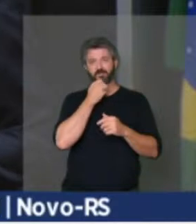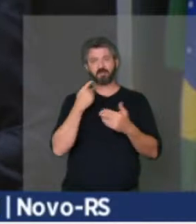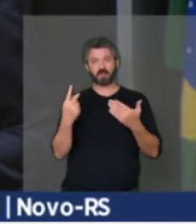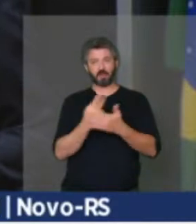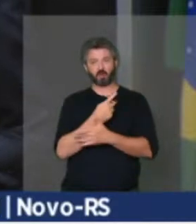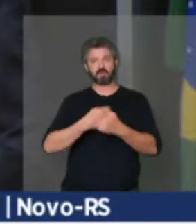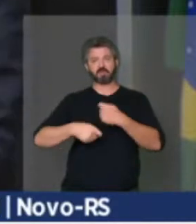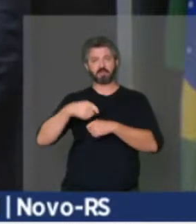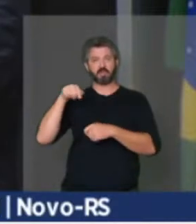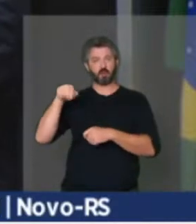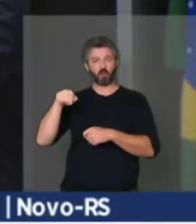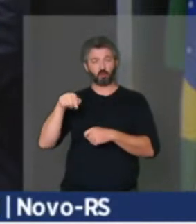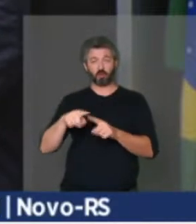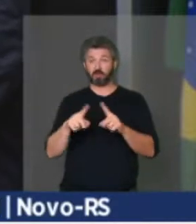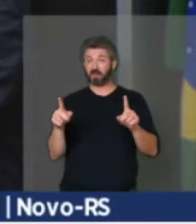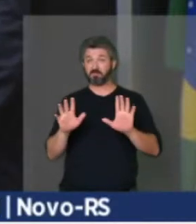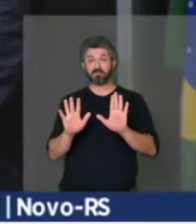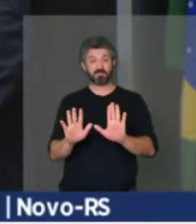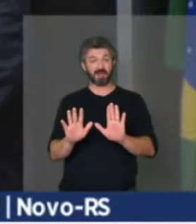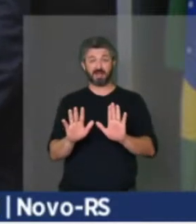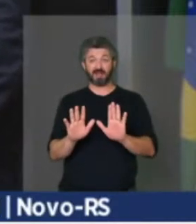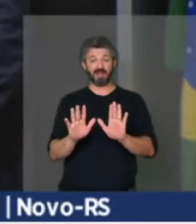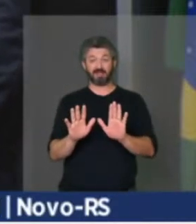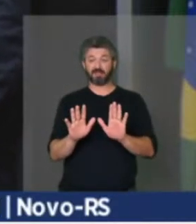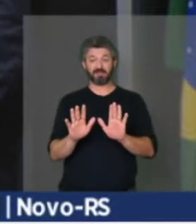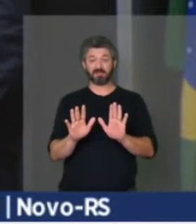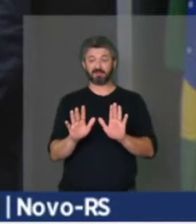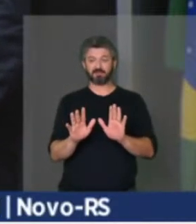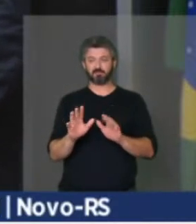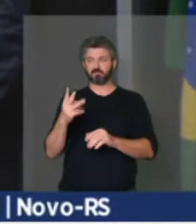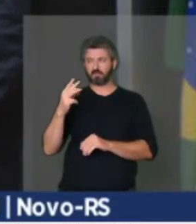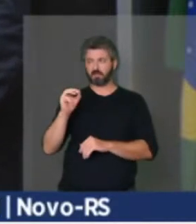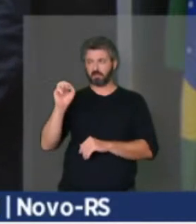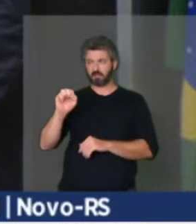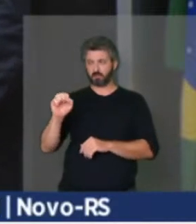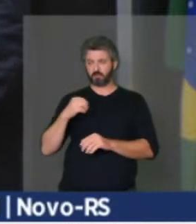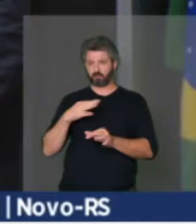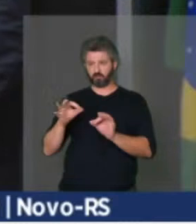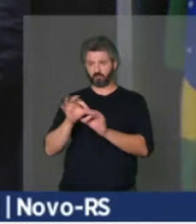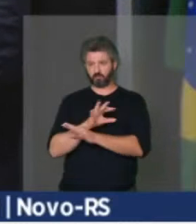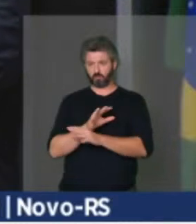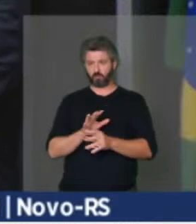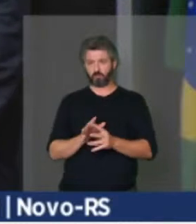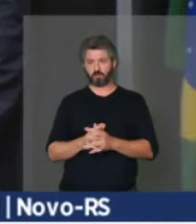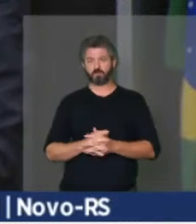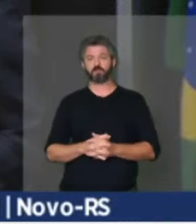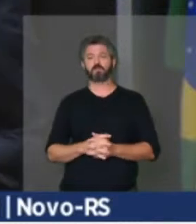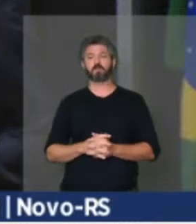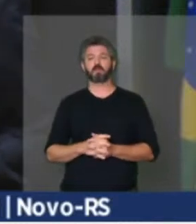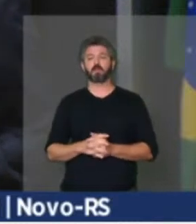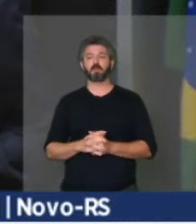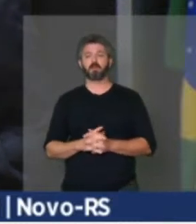OS RUMOS DE VÁRIAS INICIATIVAS DA PASTA ECONÔ MICA, SÓ 30 SEGUNDOS PARA CONCLUIR. MAS NÓS NÃO PODEMOS, SENHOR PRESIDENTE, COMPACTUAR COM UMA